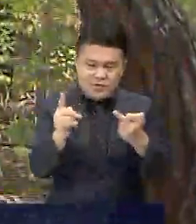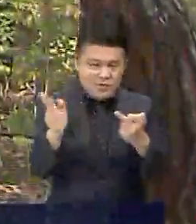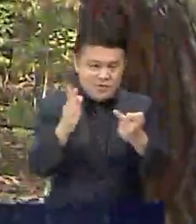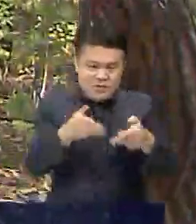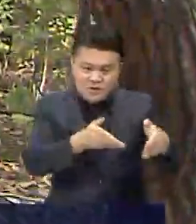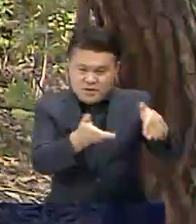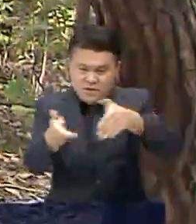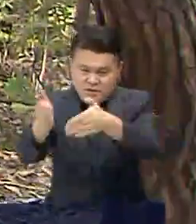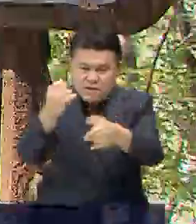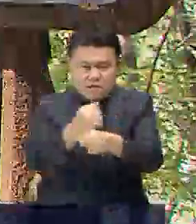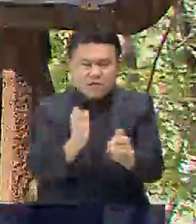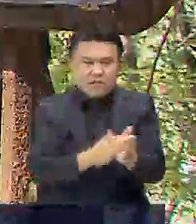만든 것입니다.